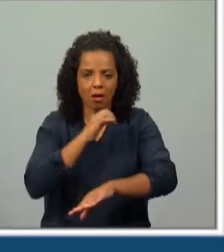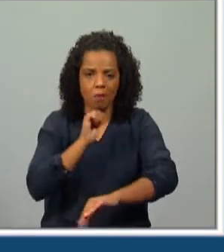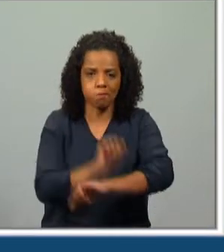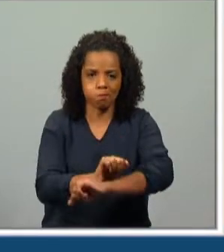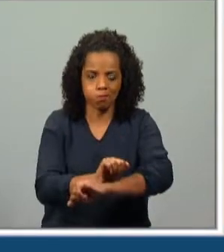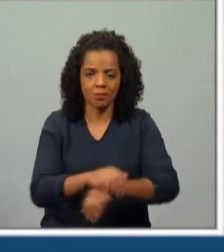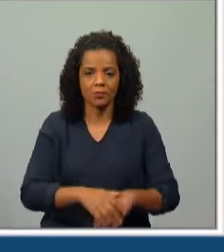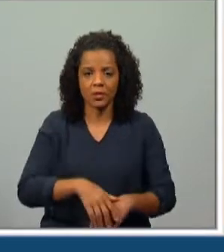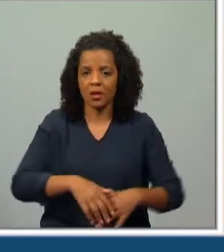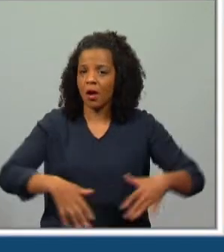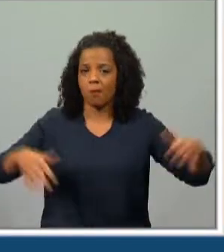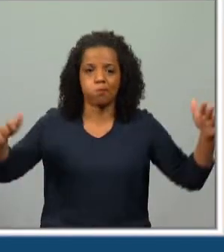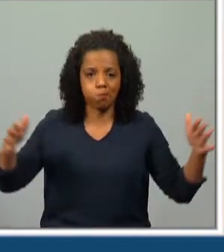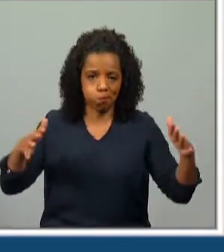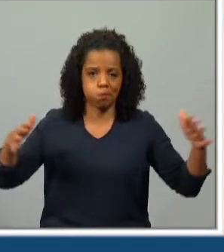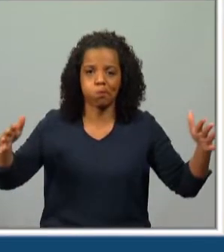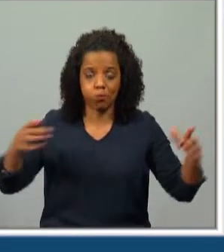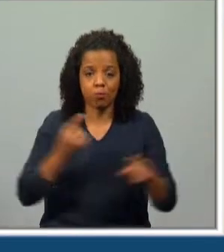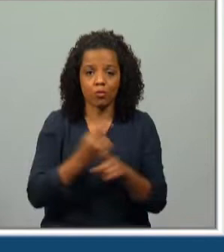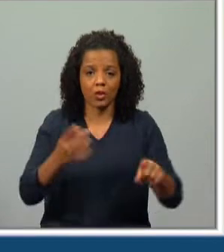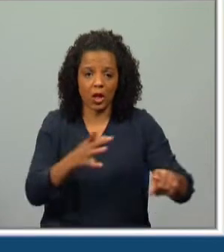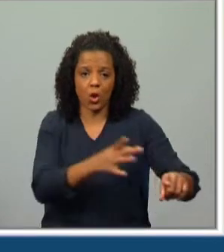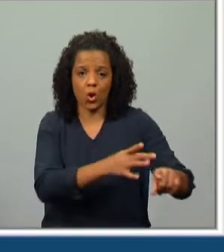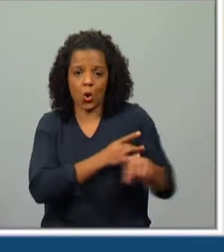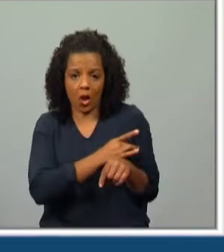impedem de voar já que o petróleo Cola as suas penas e asas tornando-as mais 防止它飛起，因為可樂油他們的羽毛和翅膀使他們更加